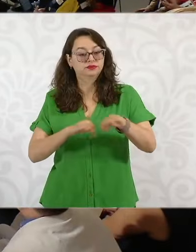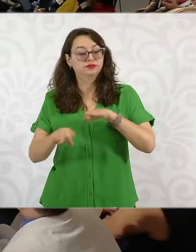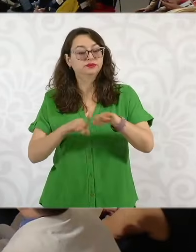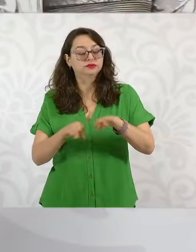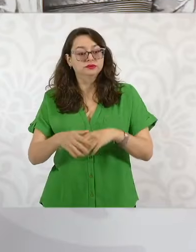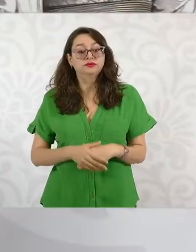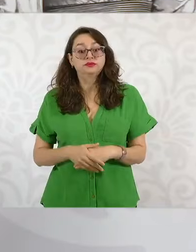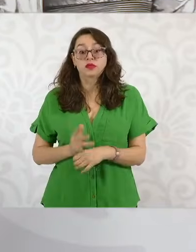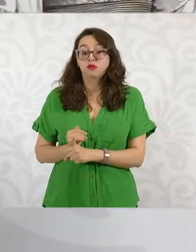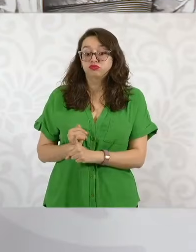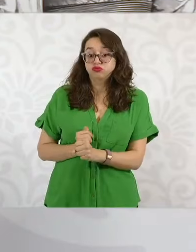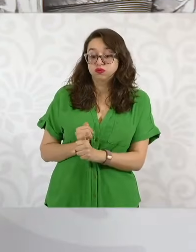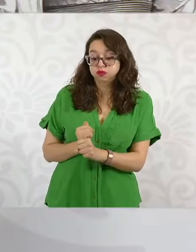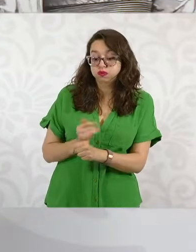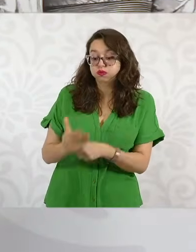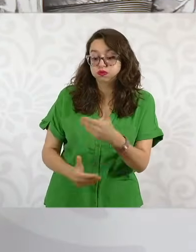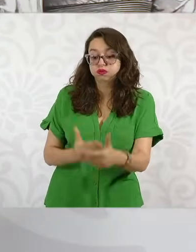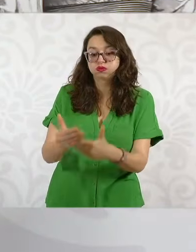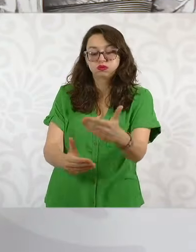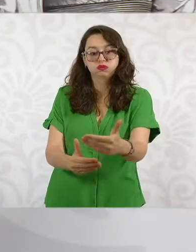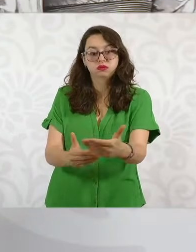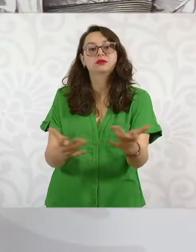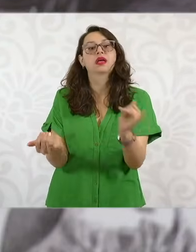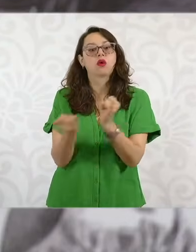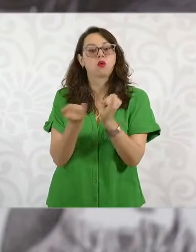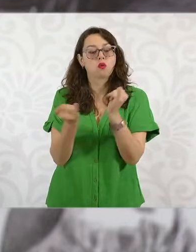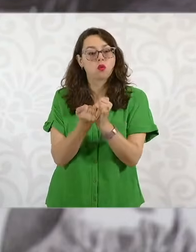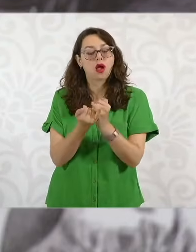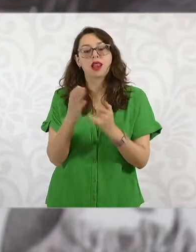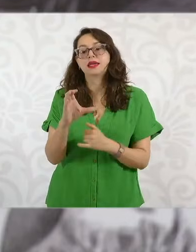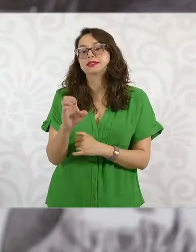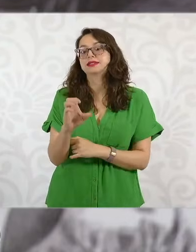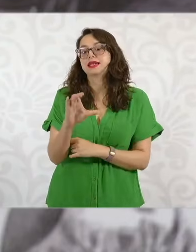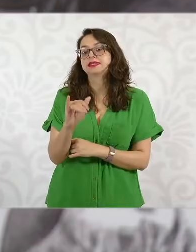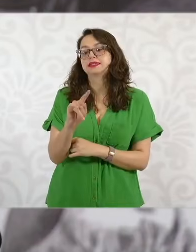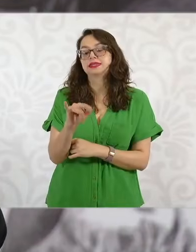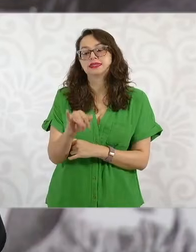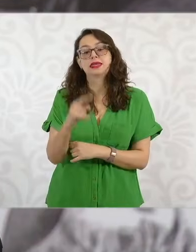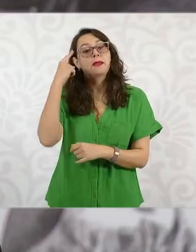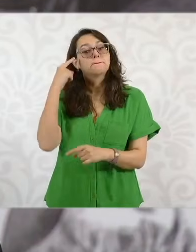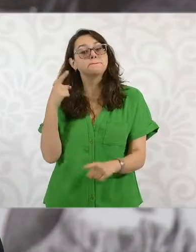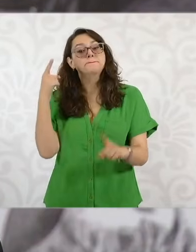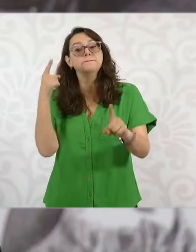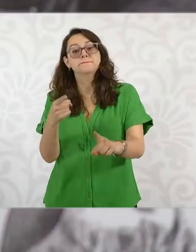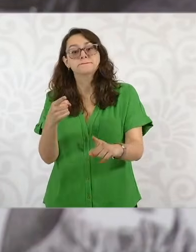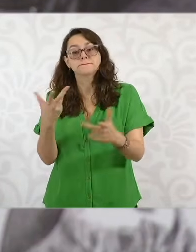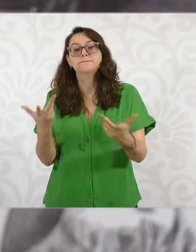de investigación, también estamos en colaboración con la CECTI para tener el desarrollo desde